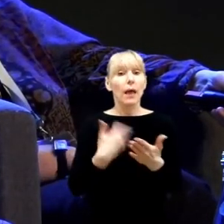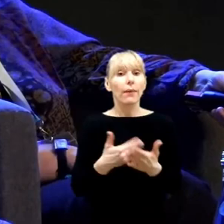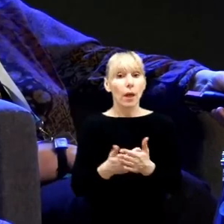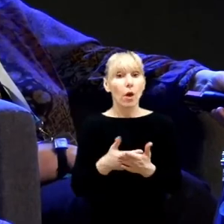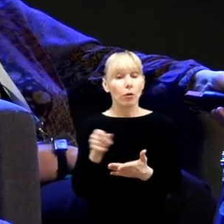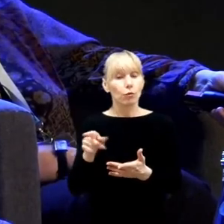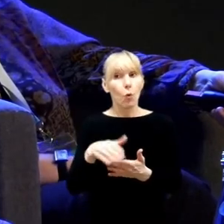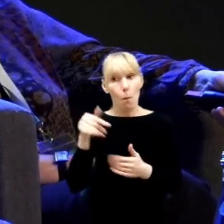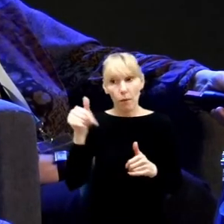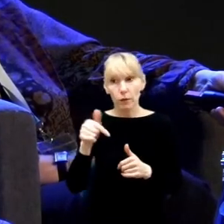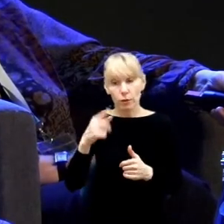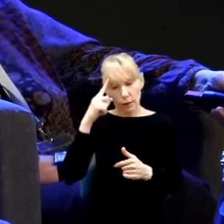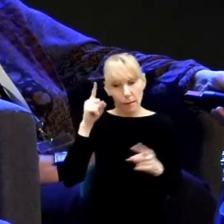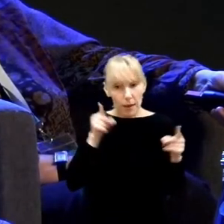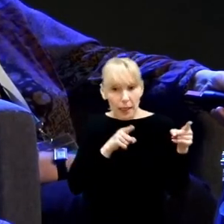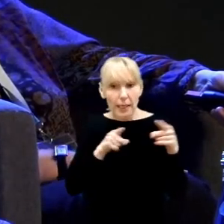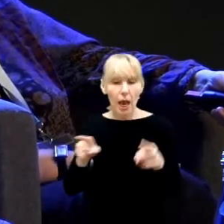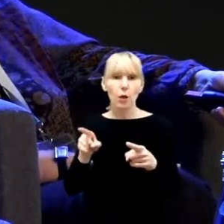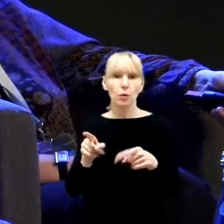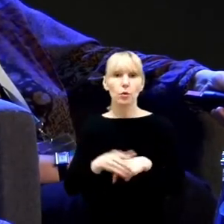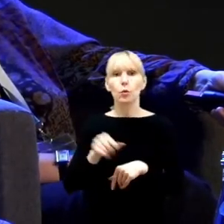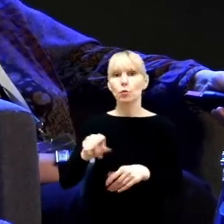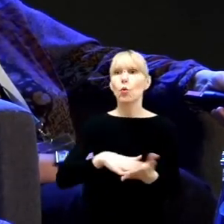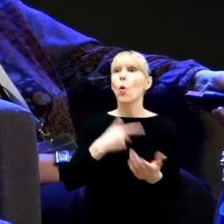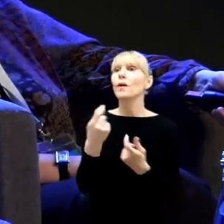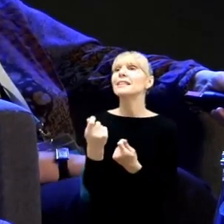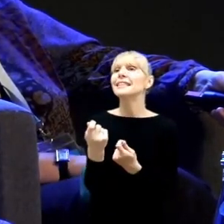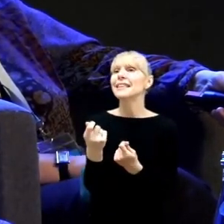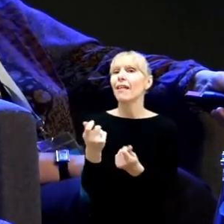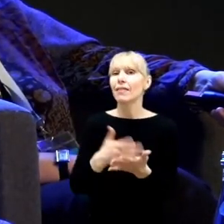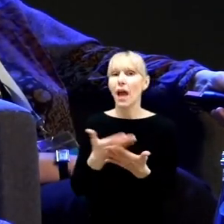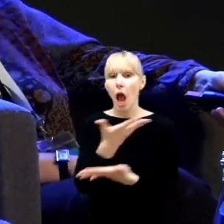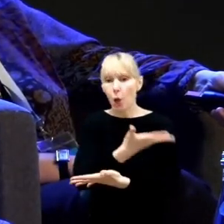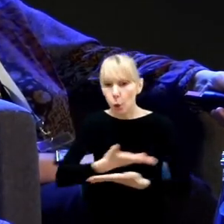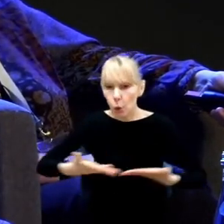Oczywiście cena gruntu jest podstawowym elementem, który różnicuje, ale moim zdaniem